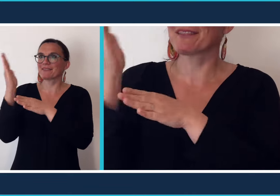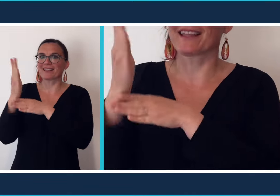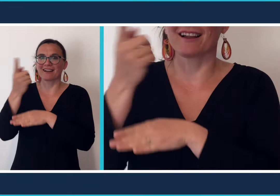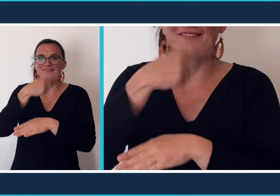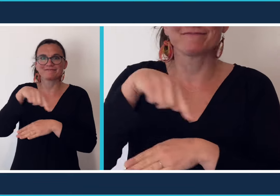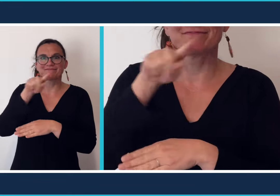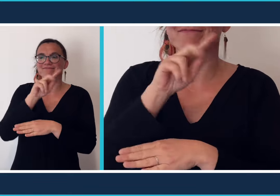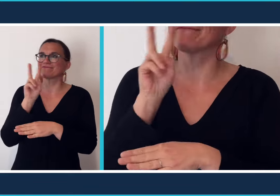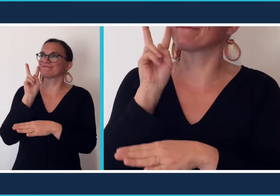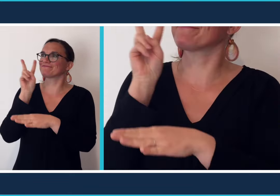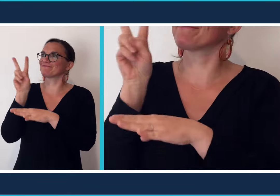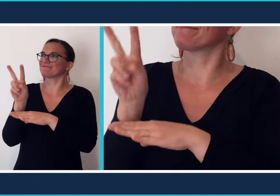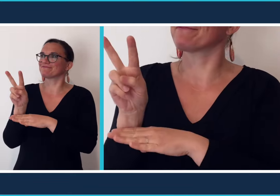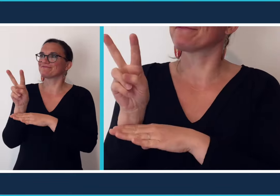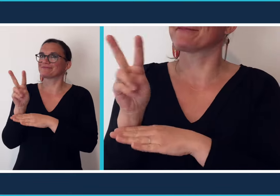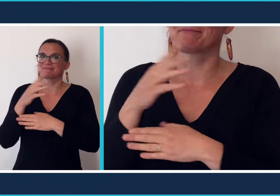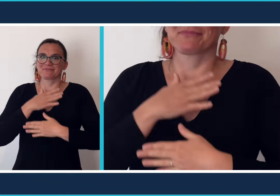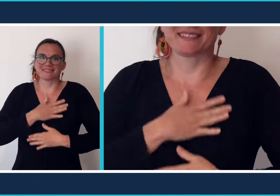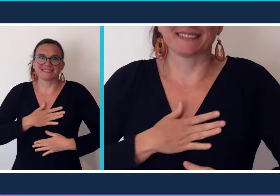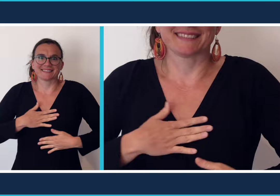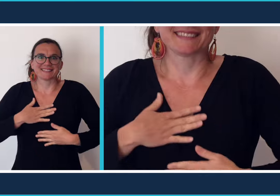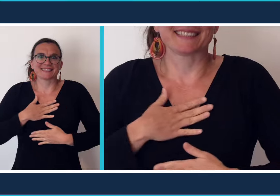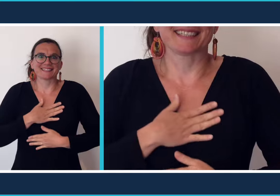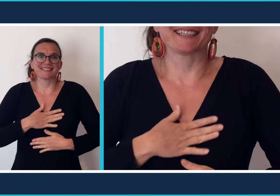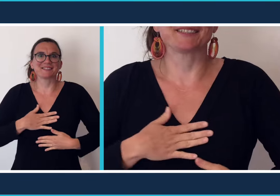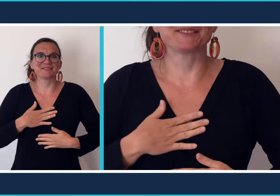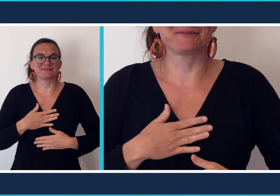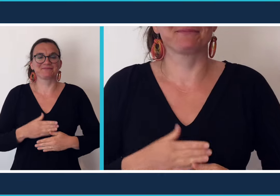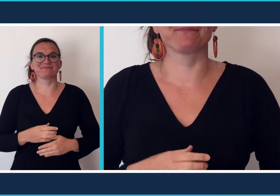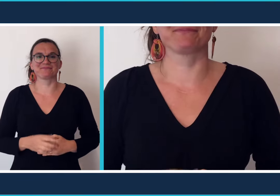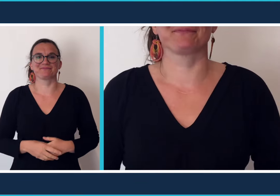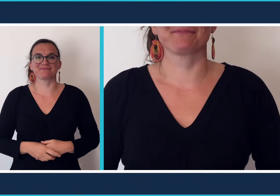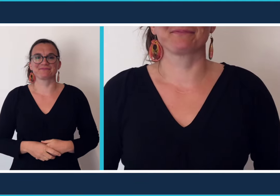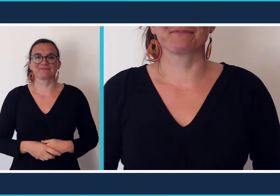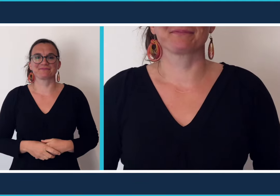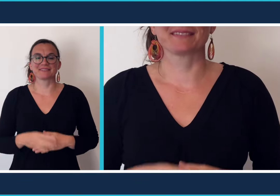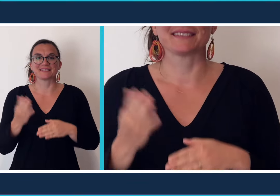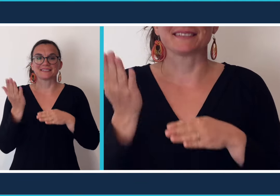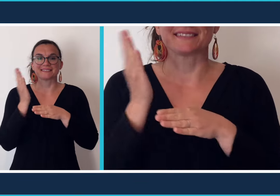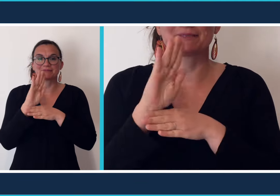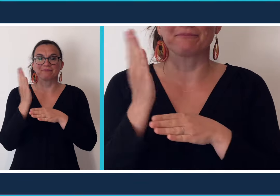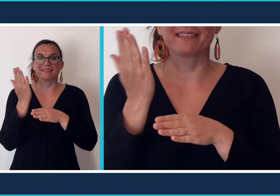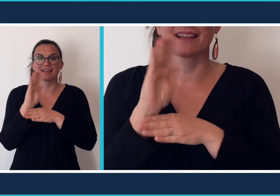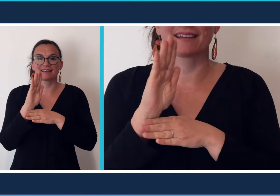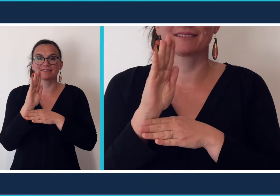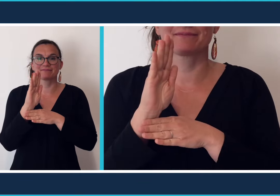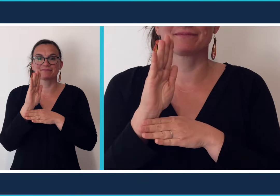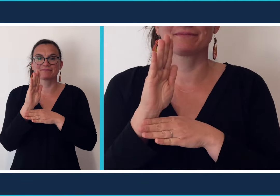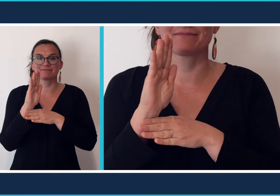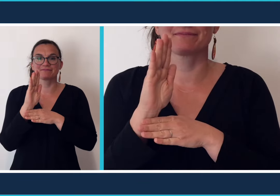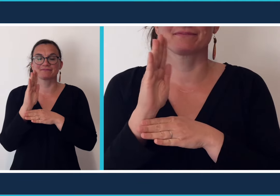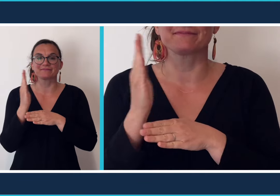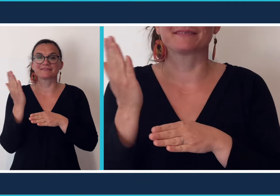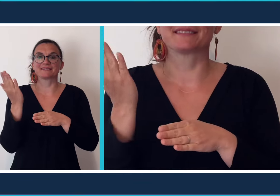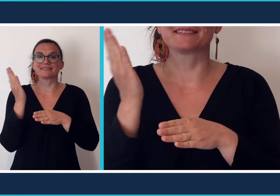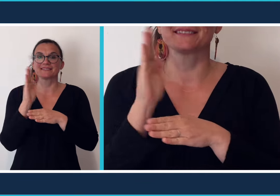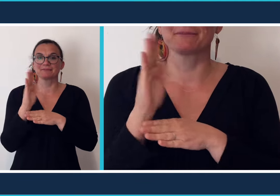à aller voir un [spectacle] [Spectacle]